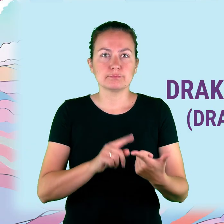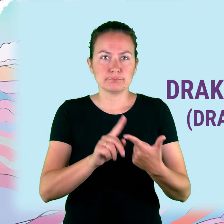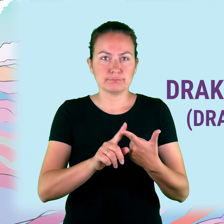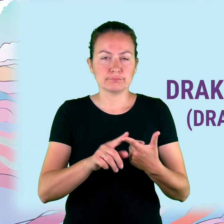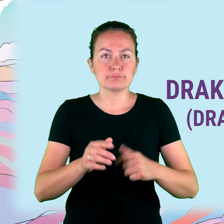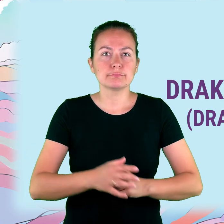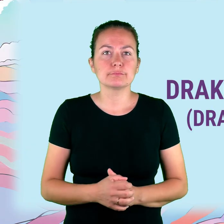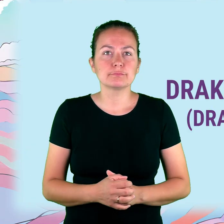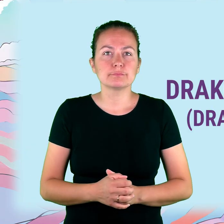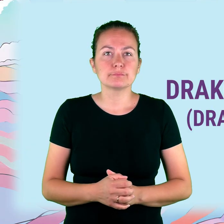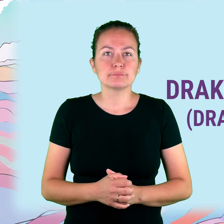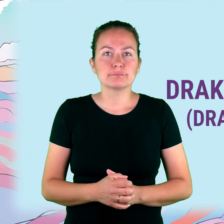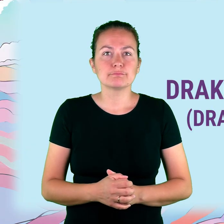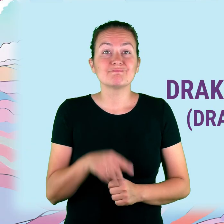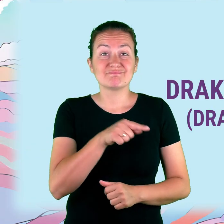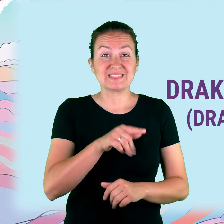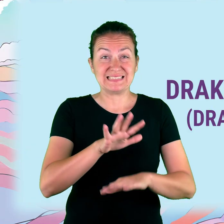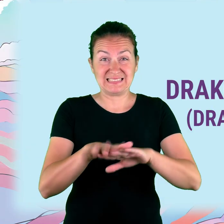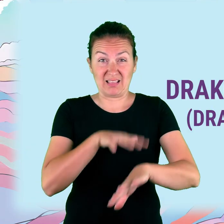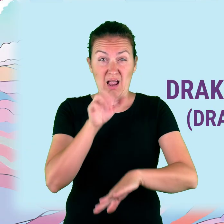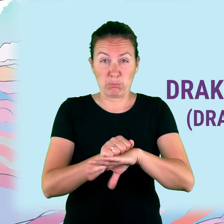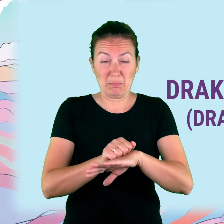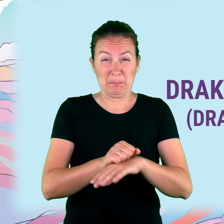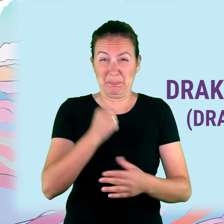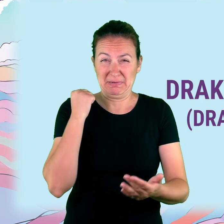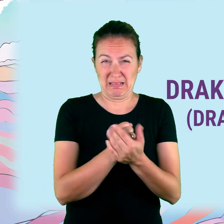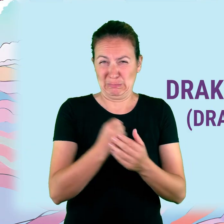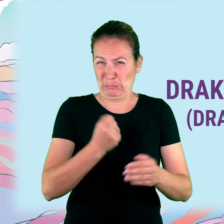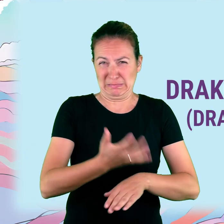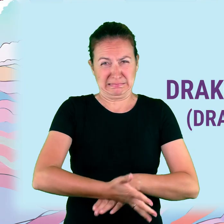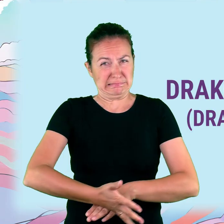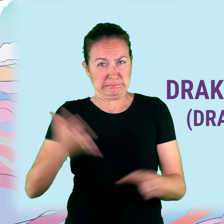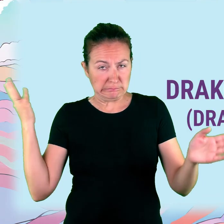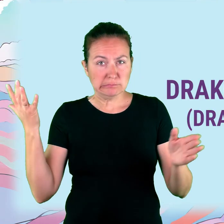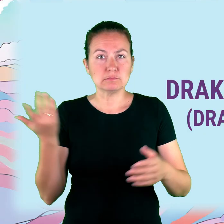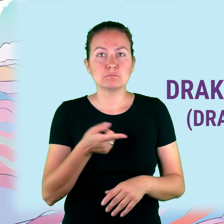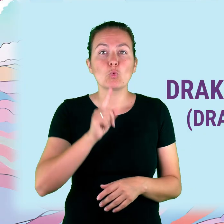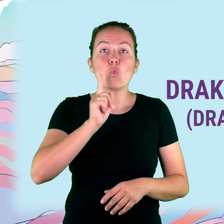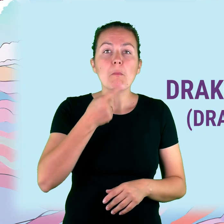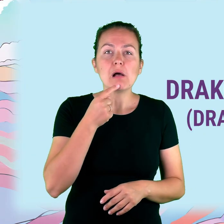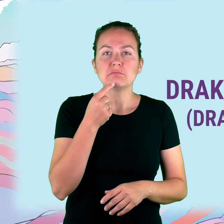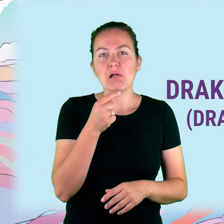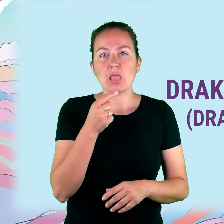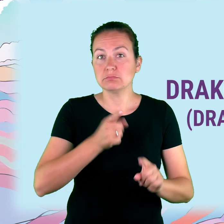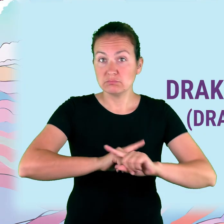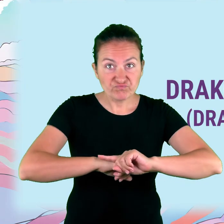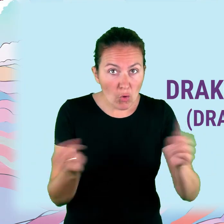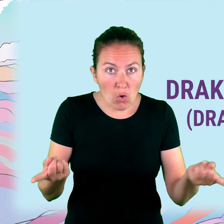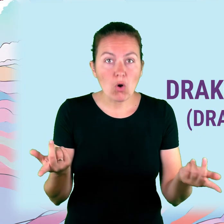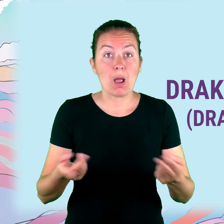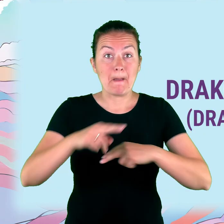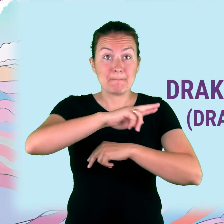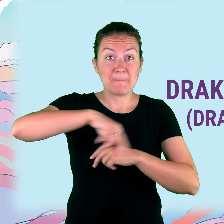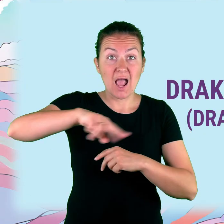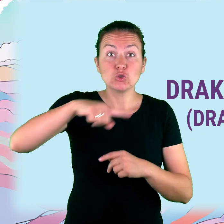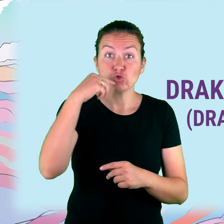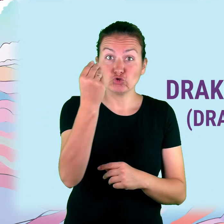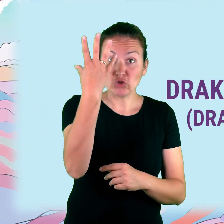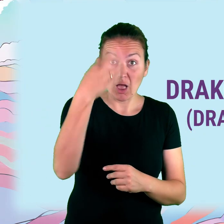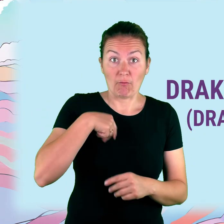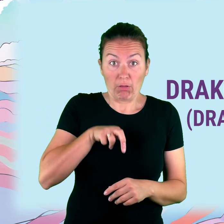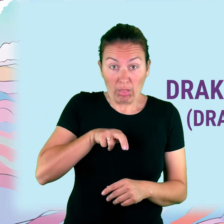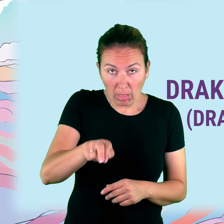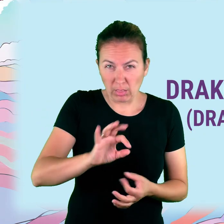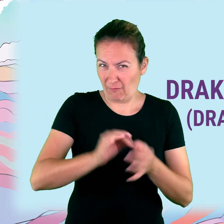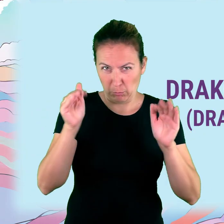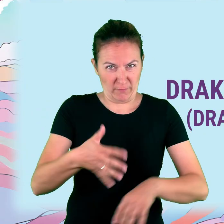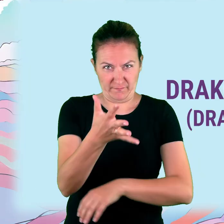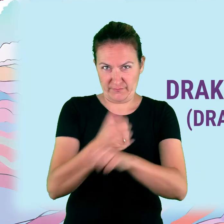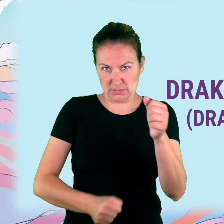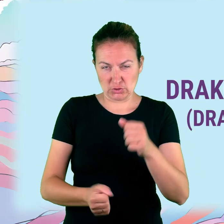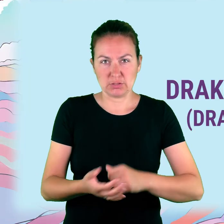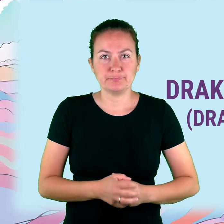2. W Singapurze obowiązuje drakońskie prawo. Nie wolno tam żuć gumy, a za przejście na czerwonym świetle można iść do więzienia.